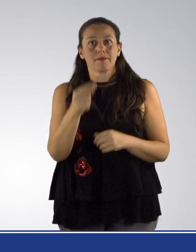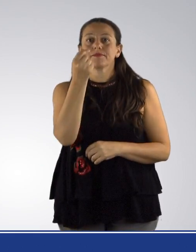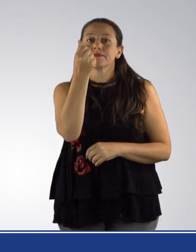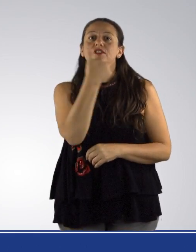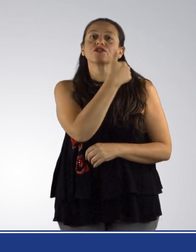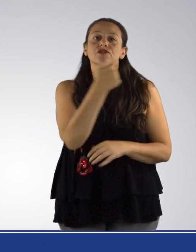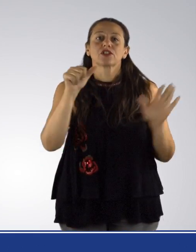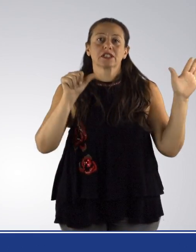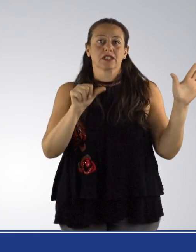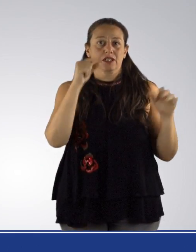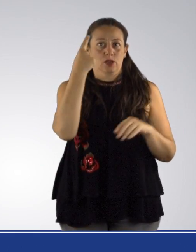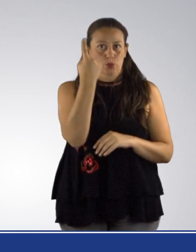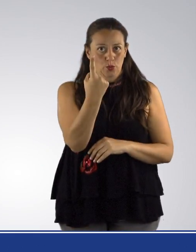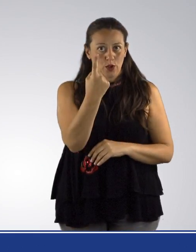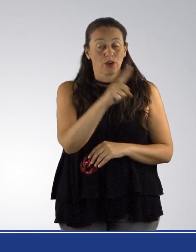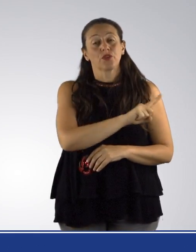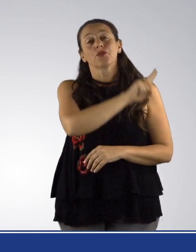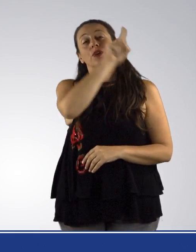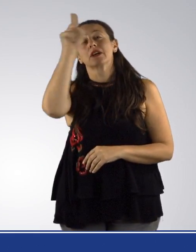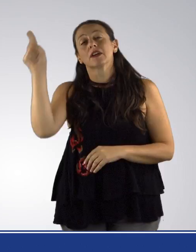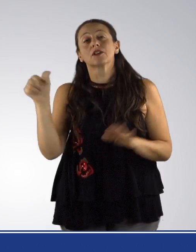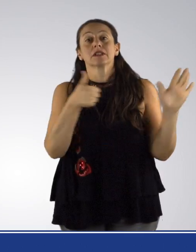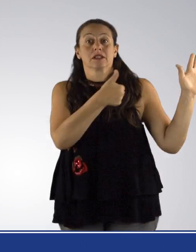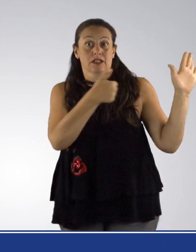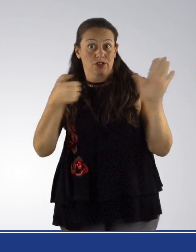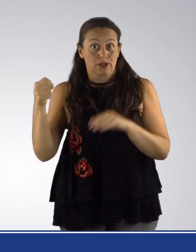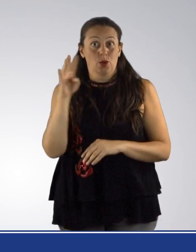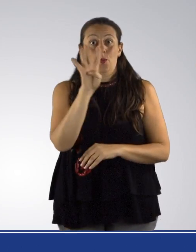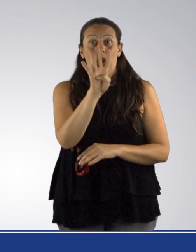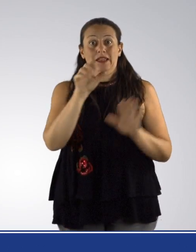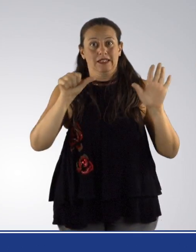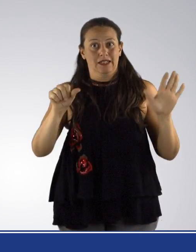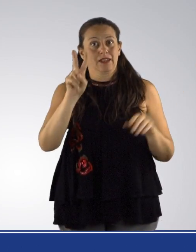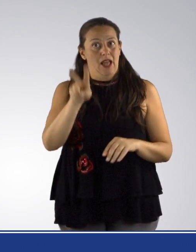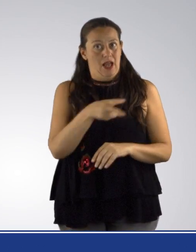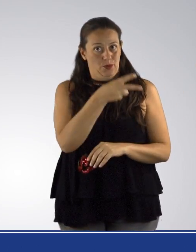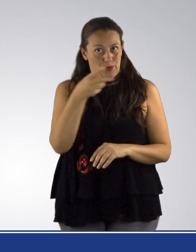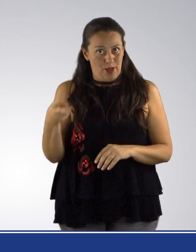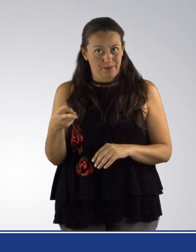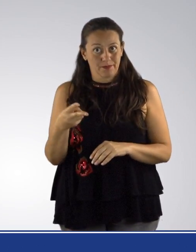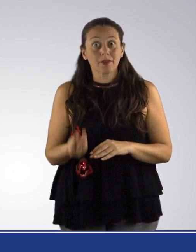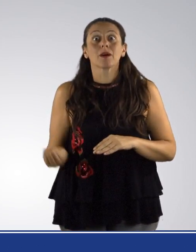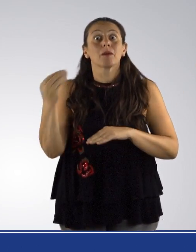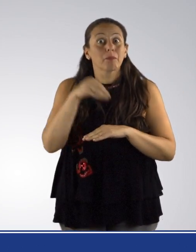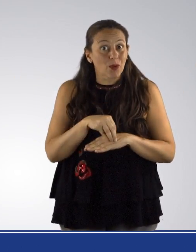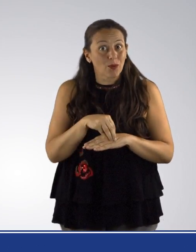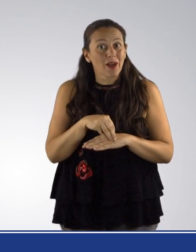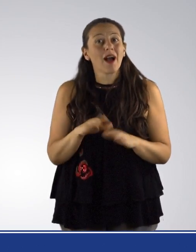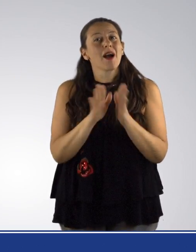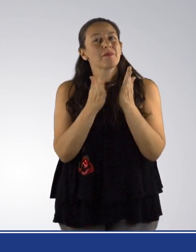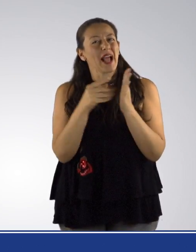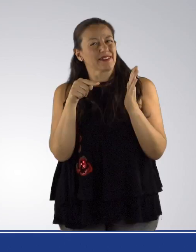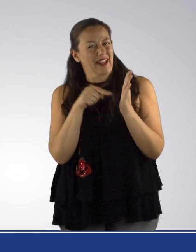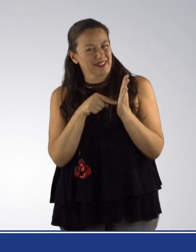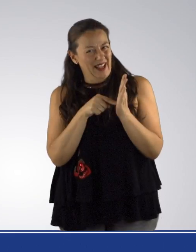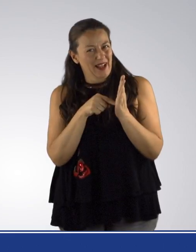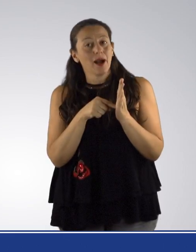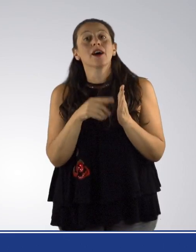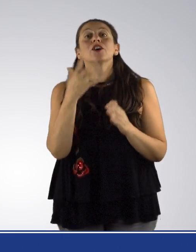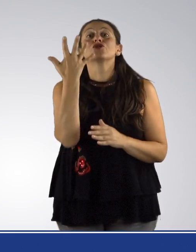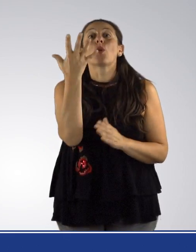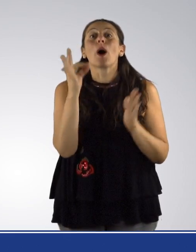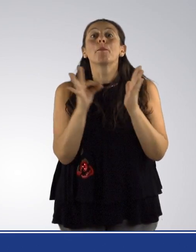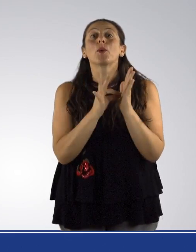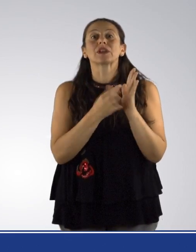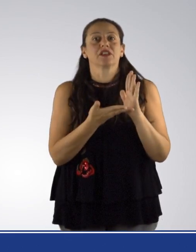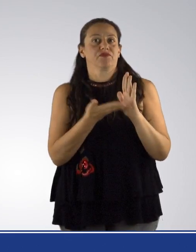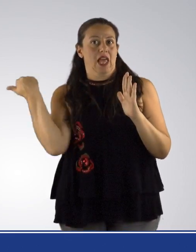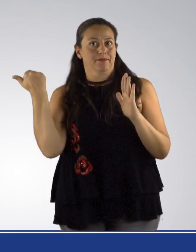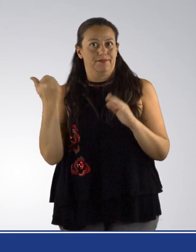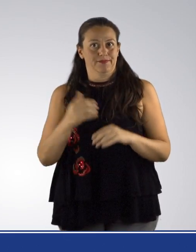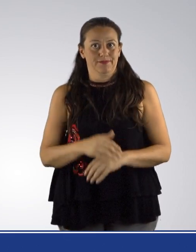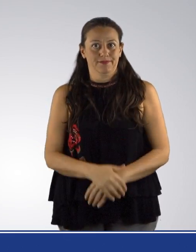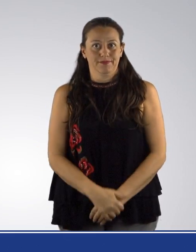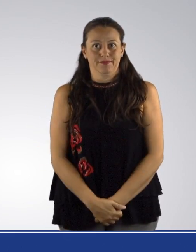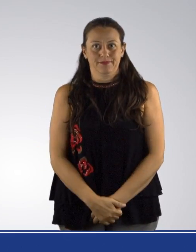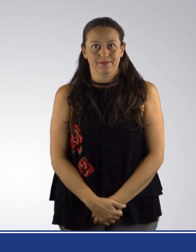una sanzione da 161 a 646€ e decurtazione di 5 punti sulla patente